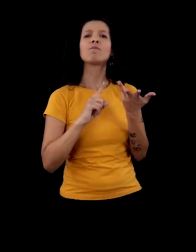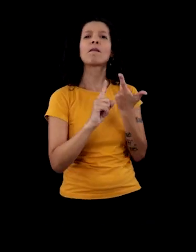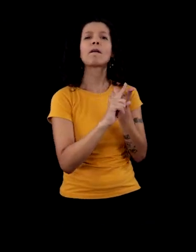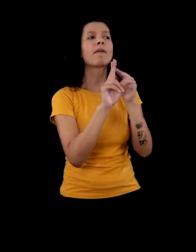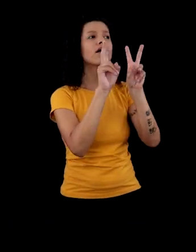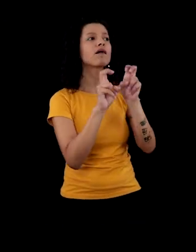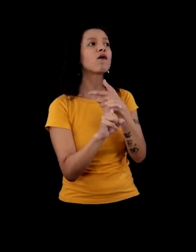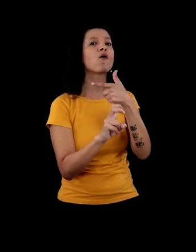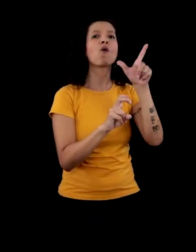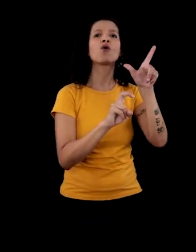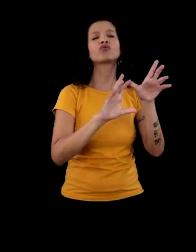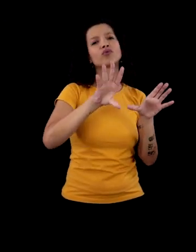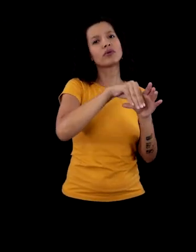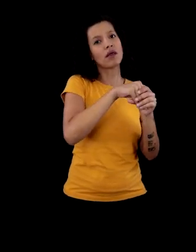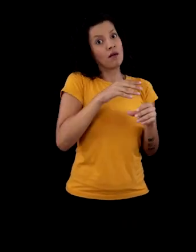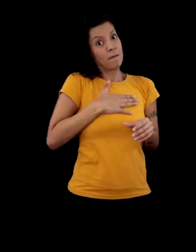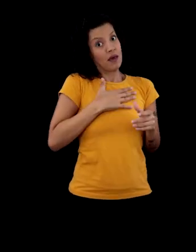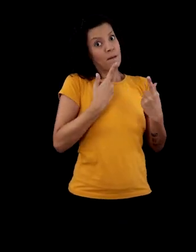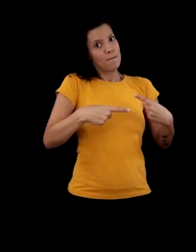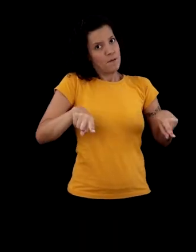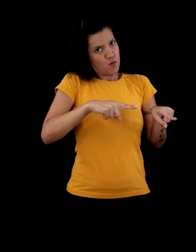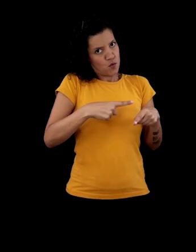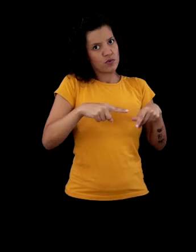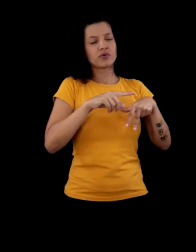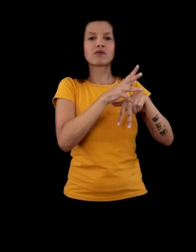falo de outras coisas no meu carimbó.